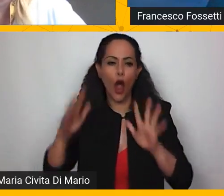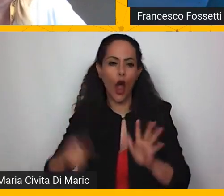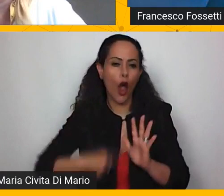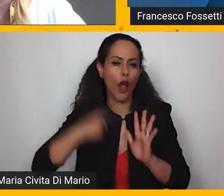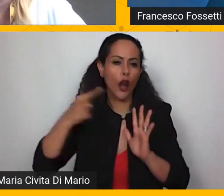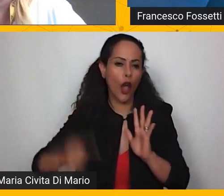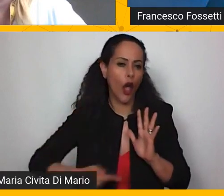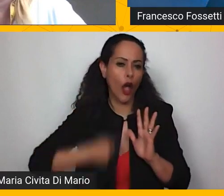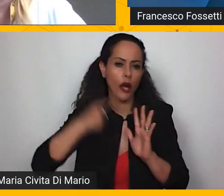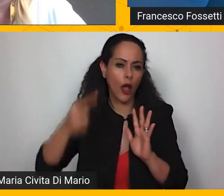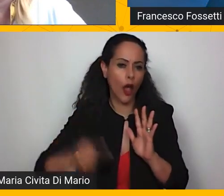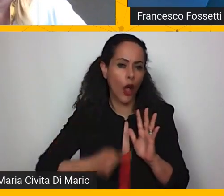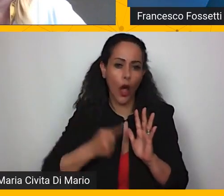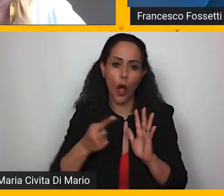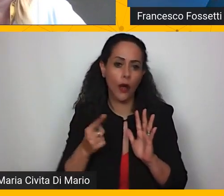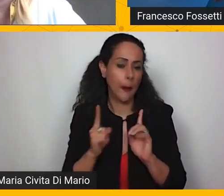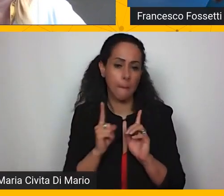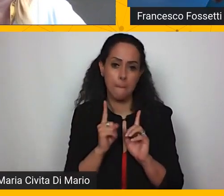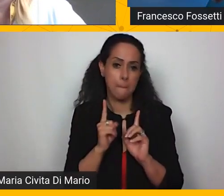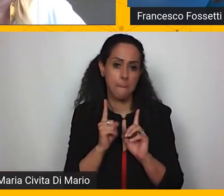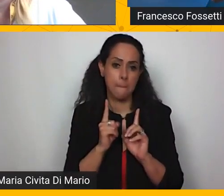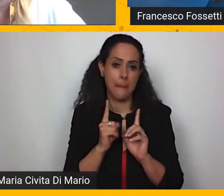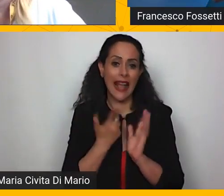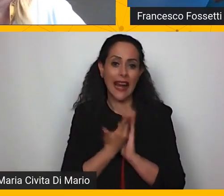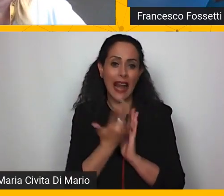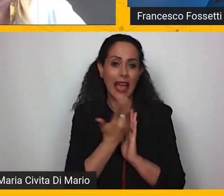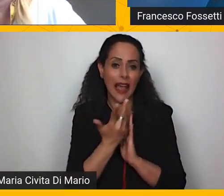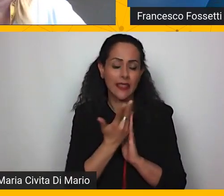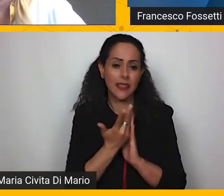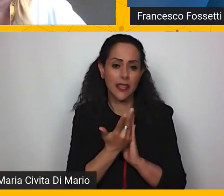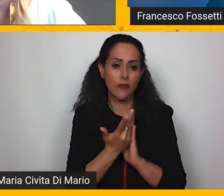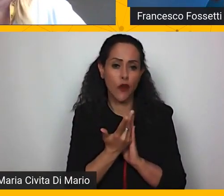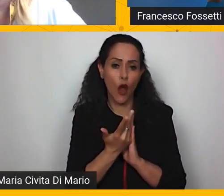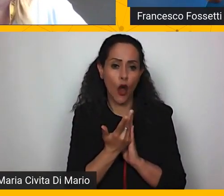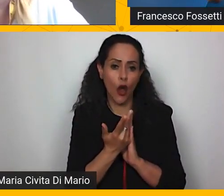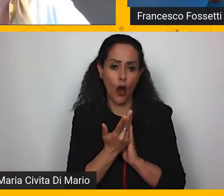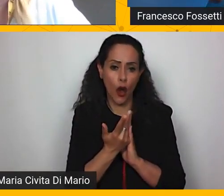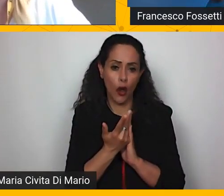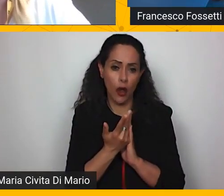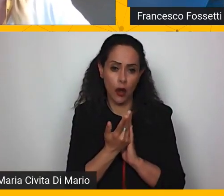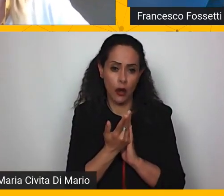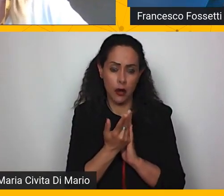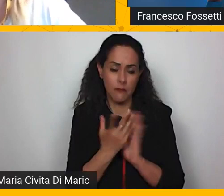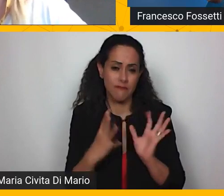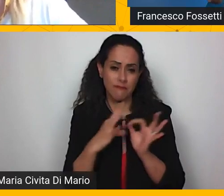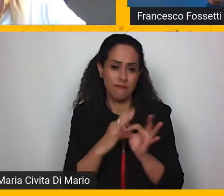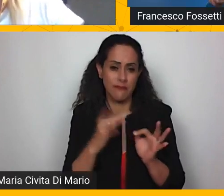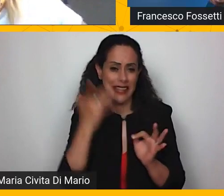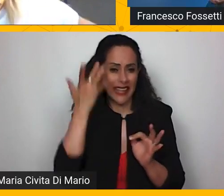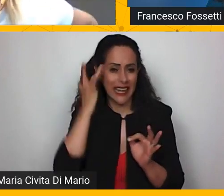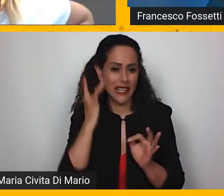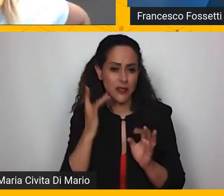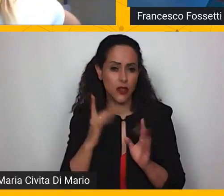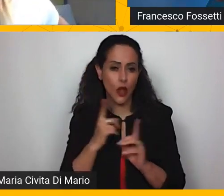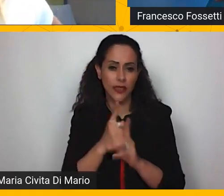decine e decine di ore comunque sia non si innesca è difficile